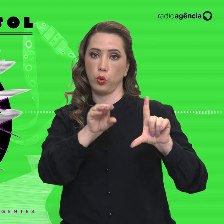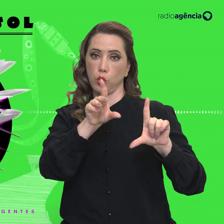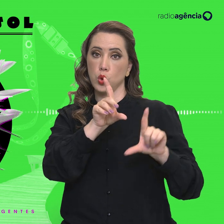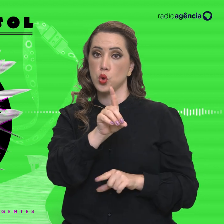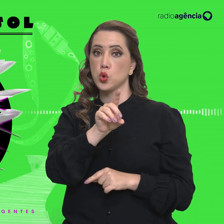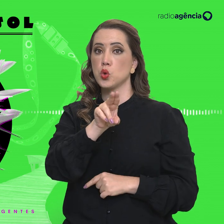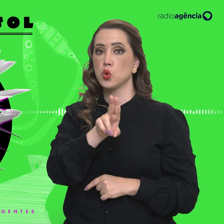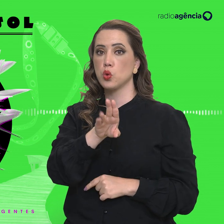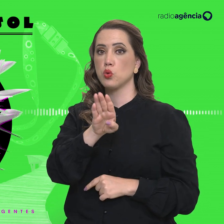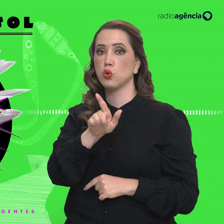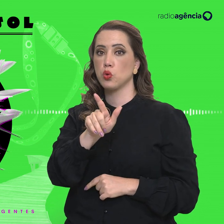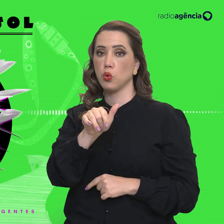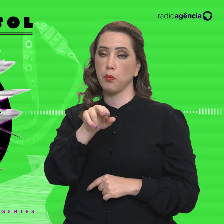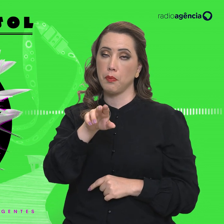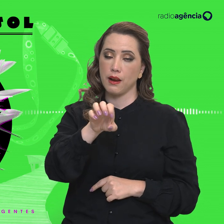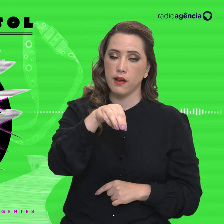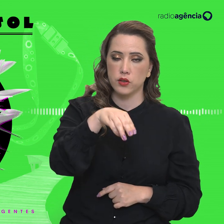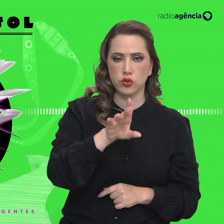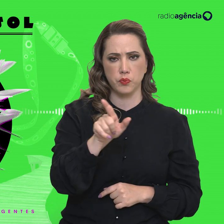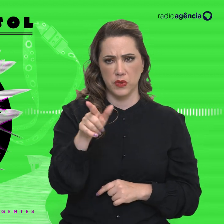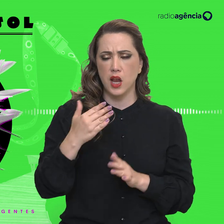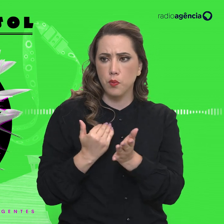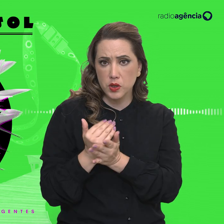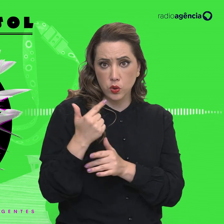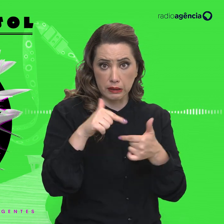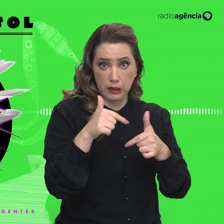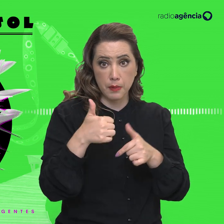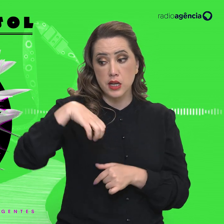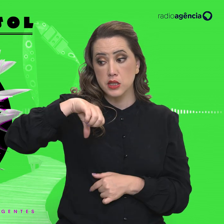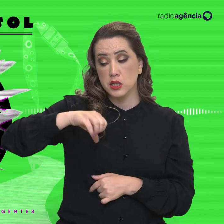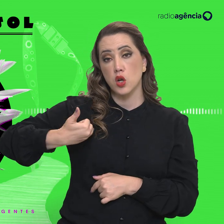e aos 19 anos já era ator, dublador e diretor de dublagem.